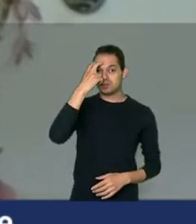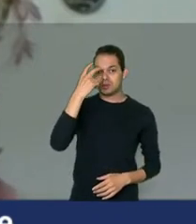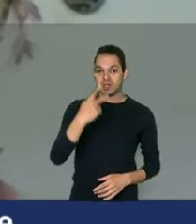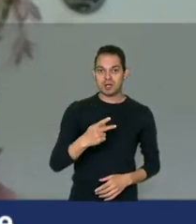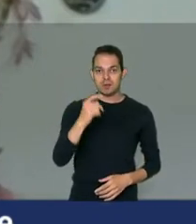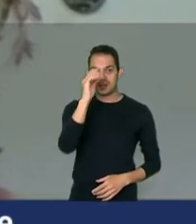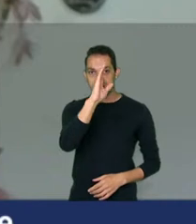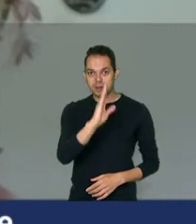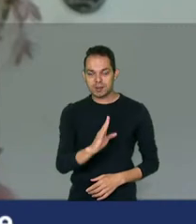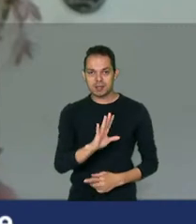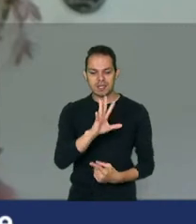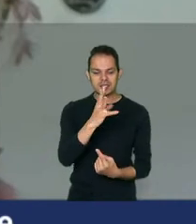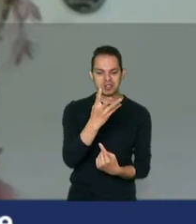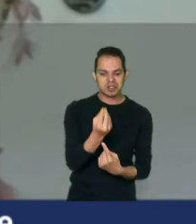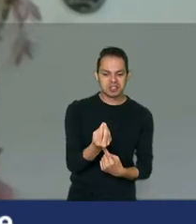SETORES CULTURAIS DO PAÍS, DOS ARTISTAS, DOS ARTESÃOS,